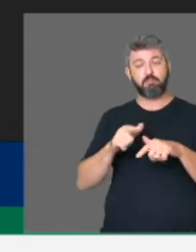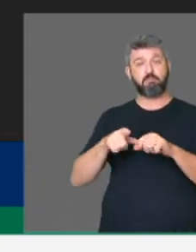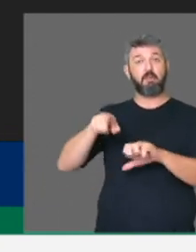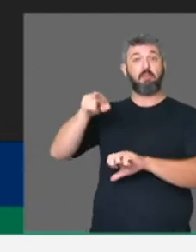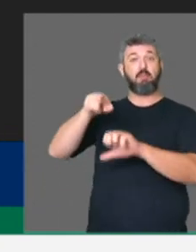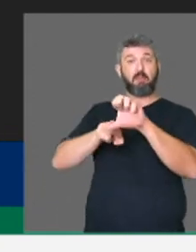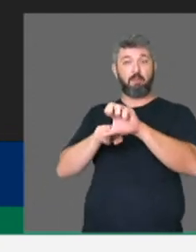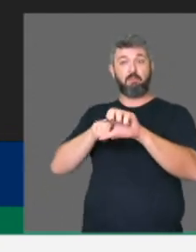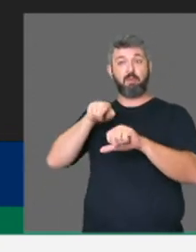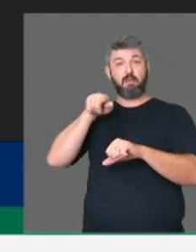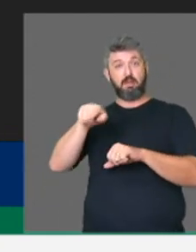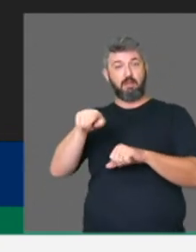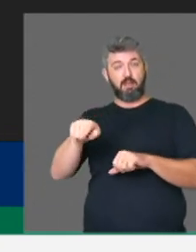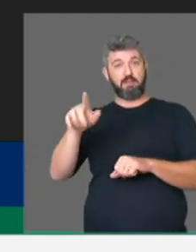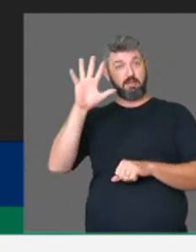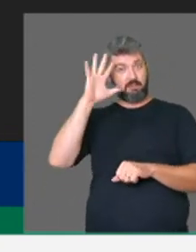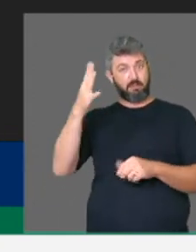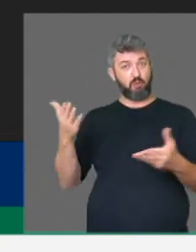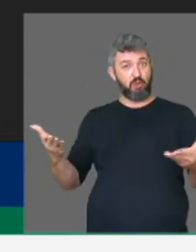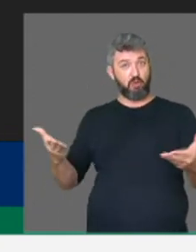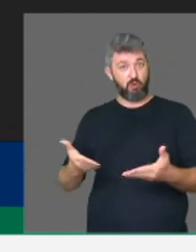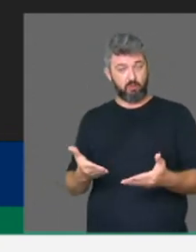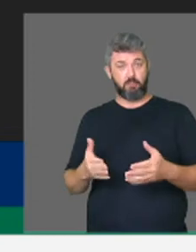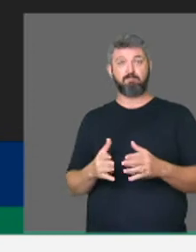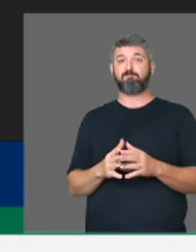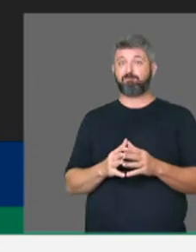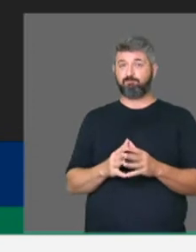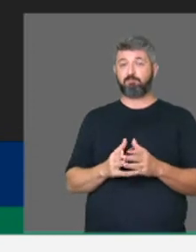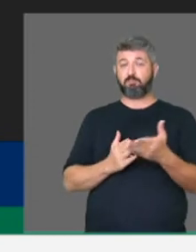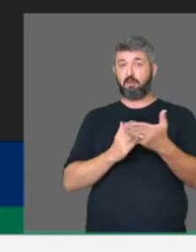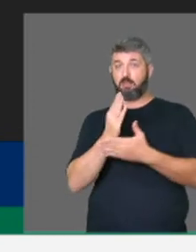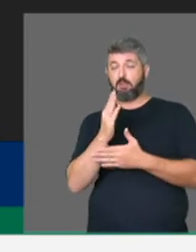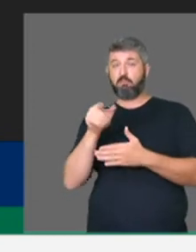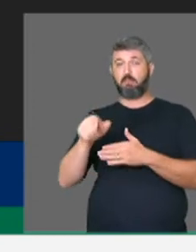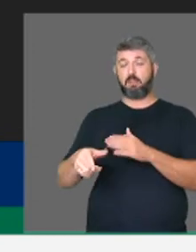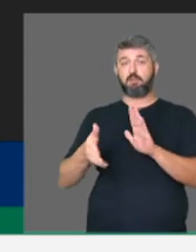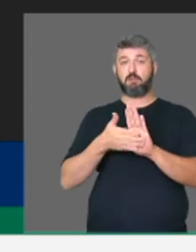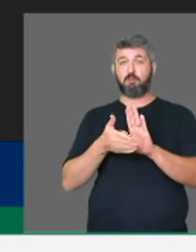TODOS PARLAMENTARES VOTEM A FAVOR DA MEDIDA PROVISÓRIA 1017 DANDO MAIS UMA VEZ